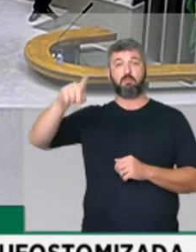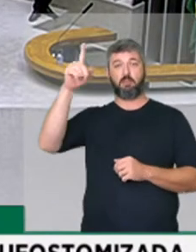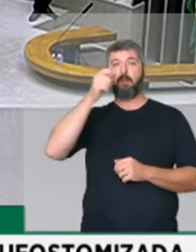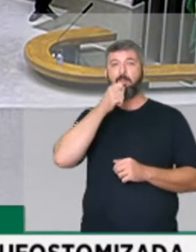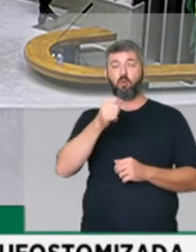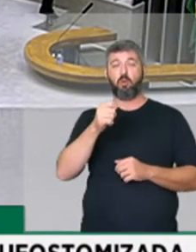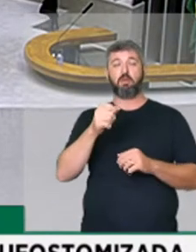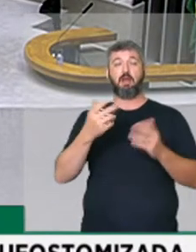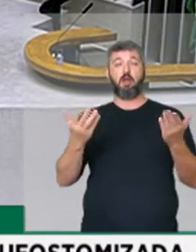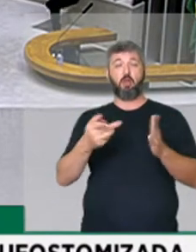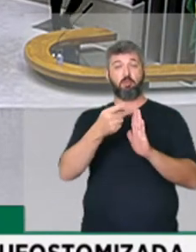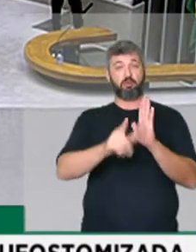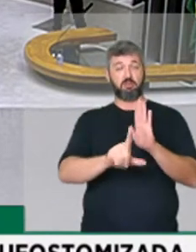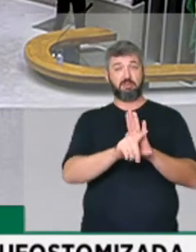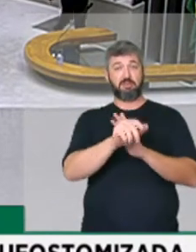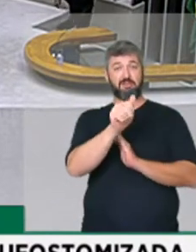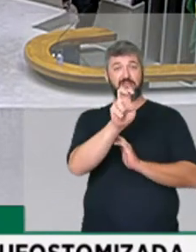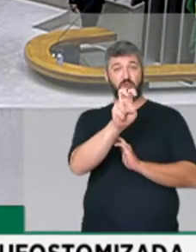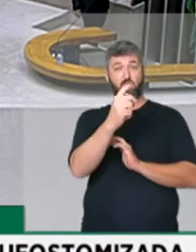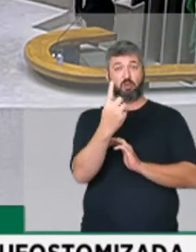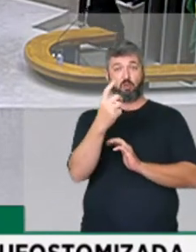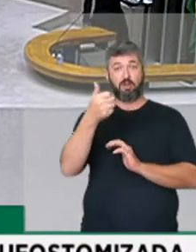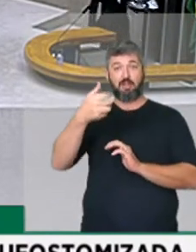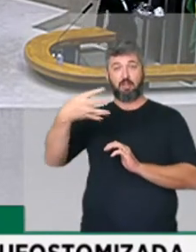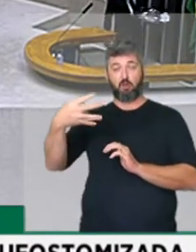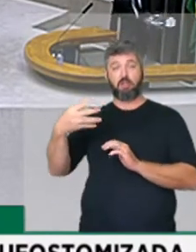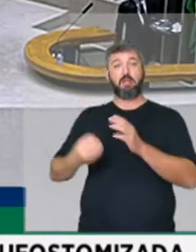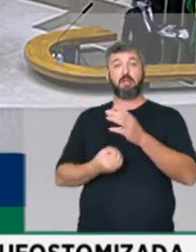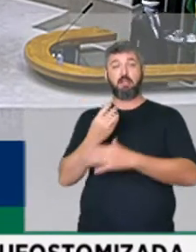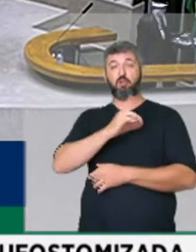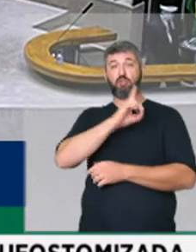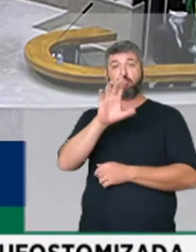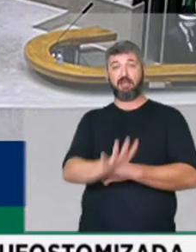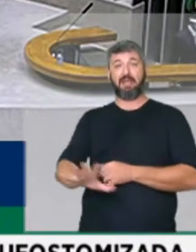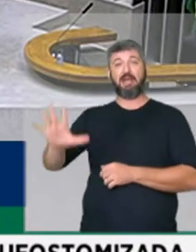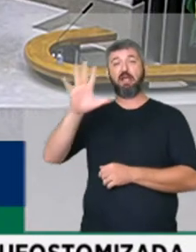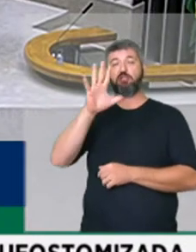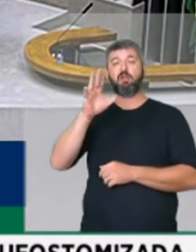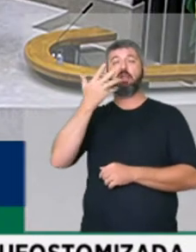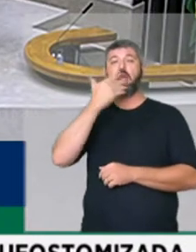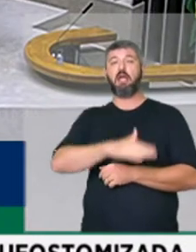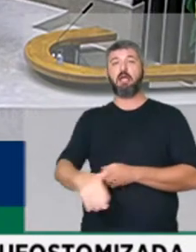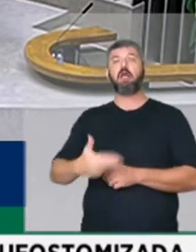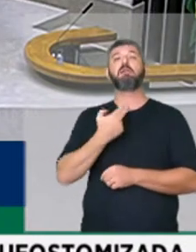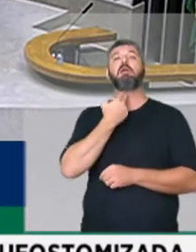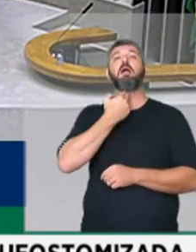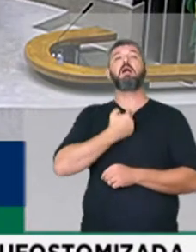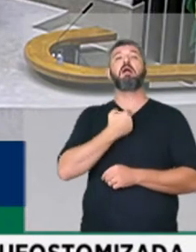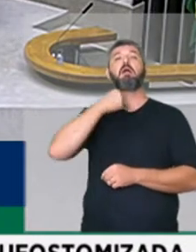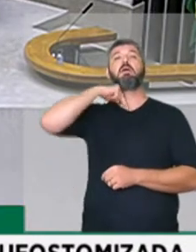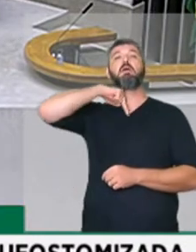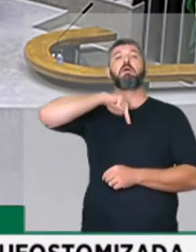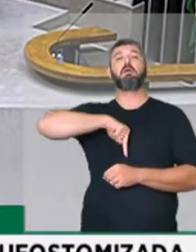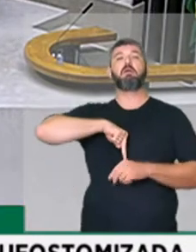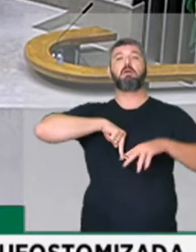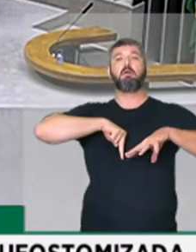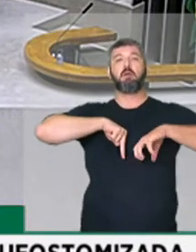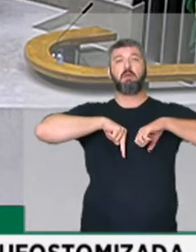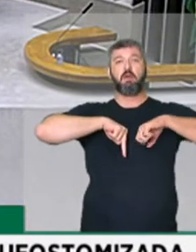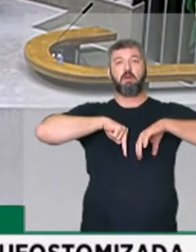EVIDENTE QUE O PROJETO TEM CREDITADO MUITO IMPORTANTES, CONTRIBUI DE FORMA DECISIVA PARA A CONSCIENTIZAÇÃO DA